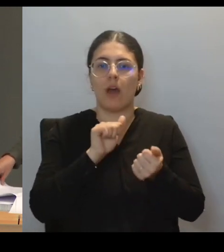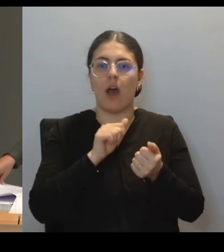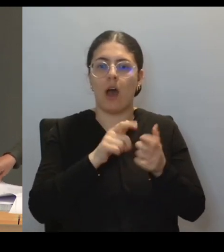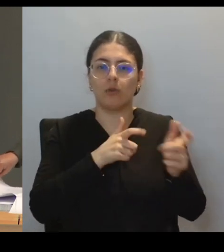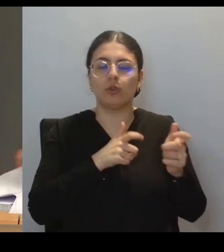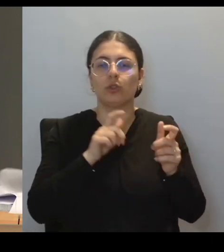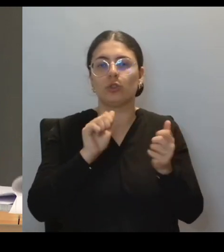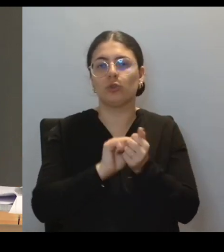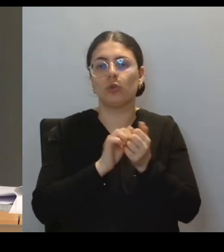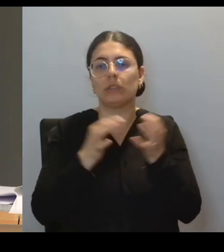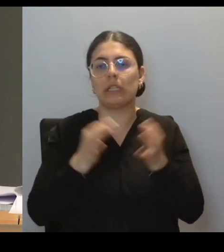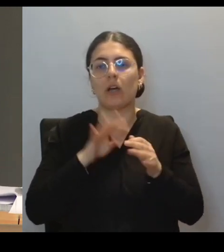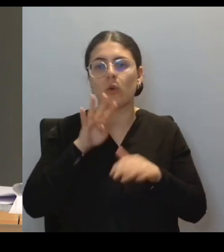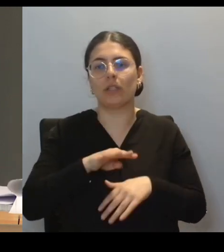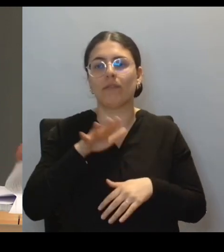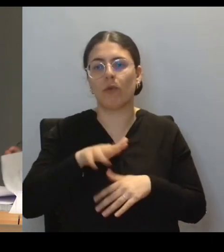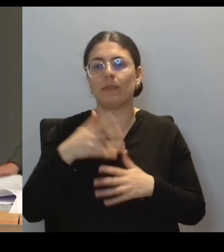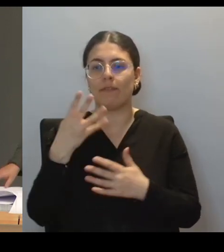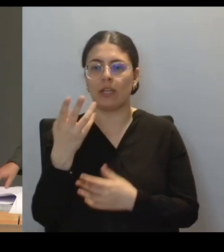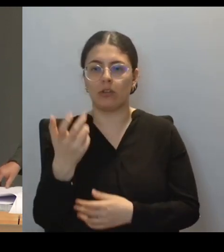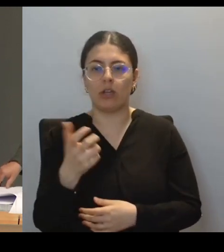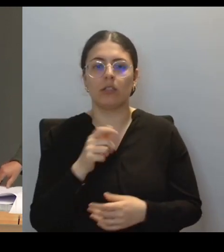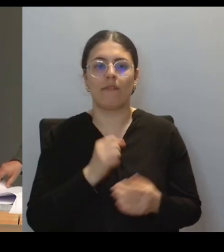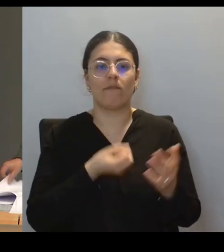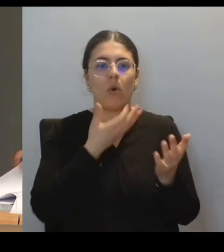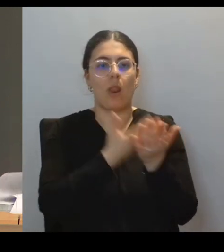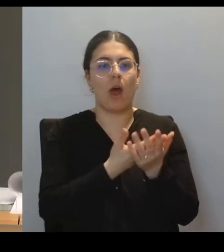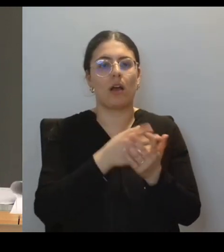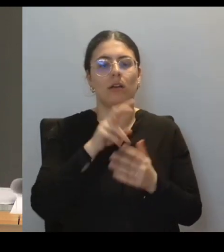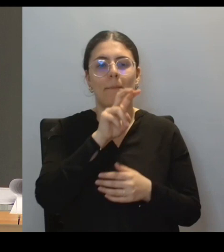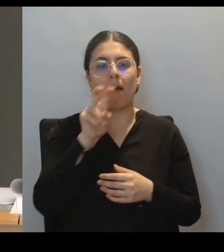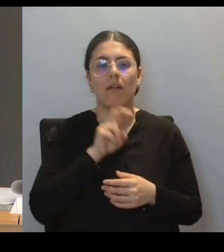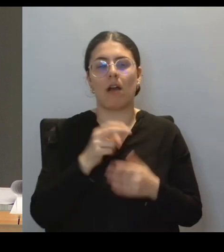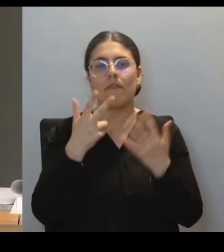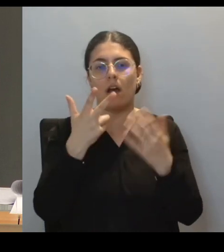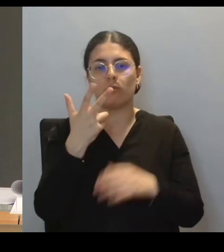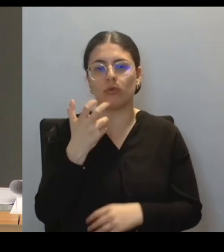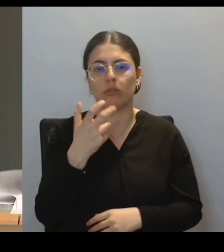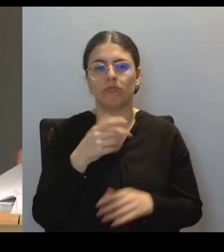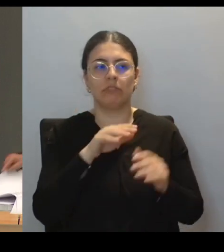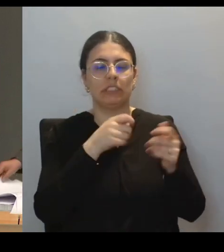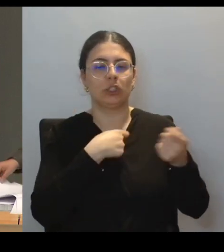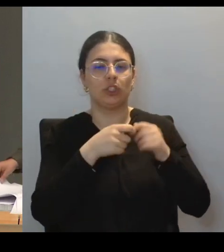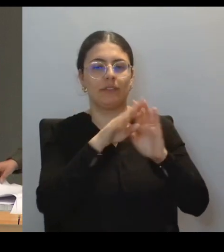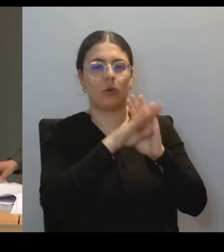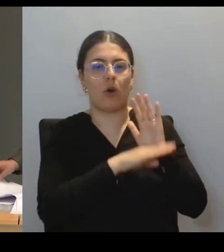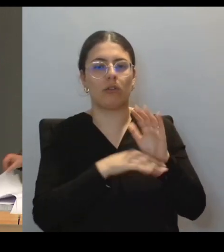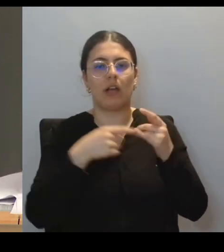Geschäftsordnung des Abgeordnetenhauses von Berlin. Nummer drei, 2024 Des Verzeichnisses über